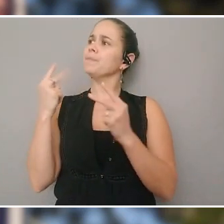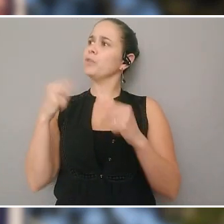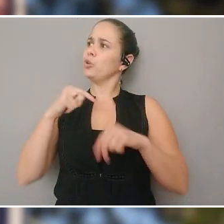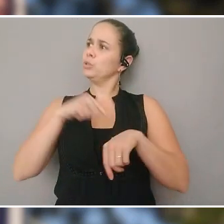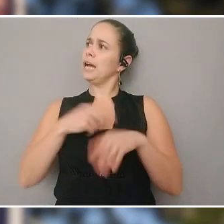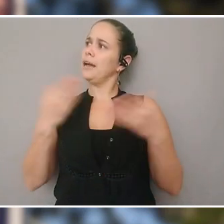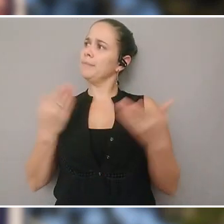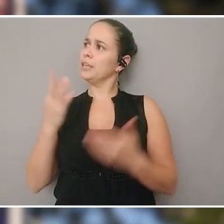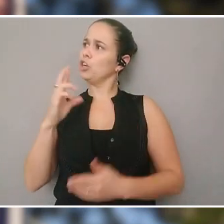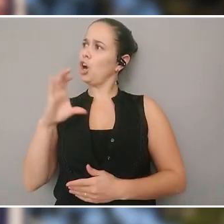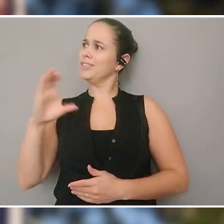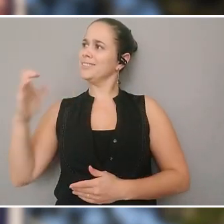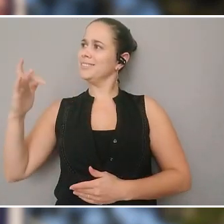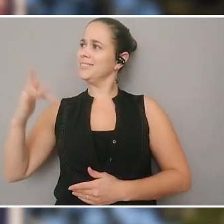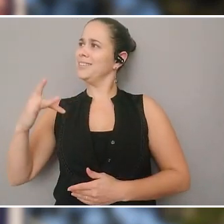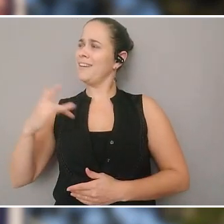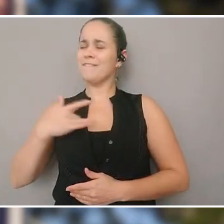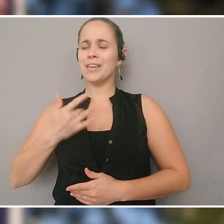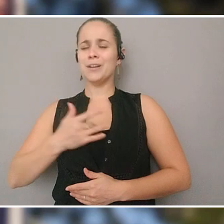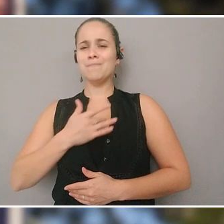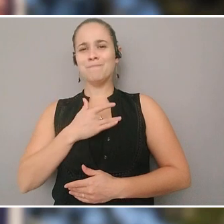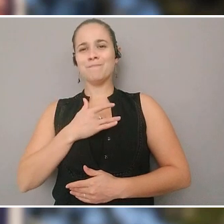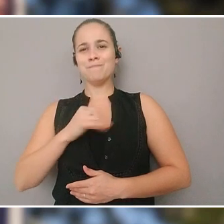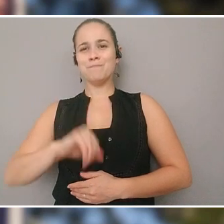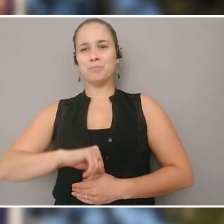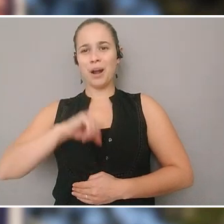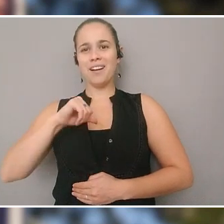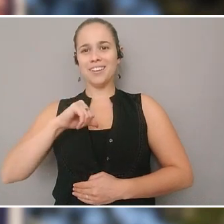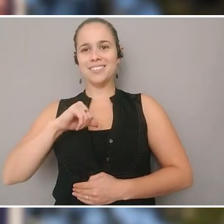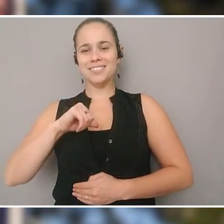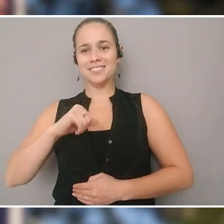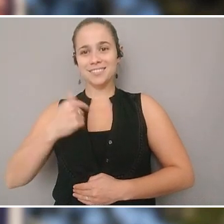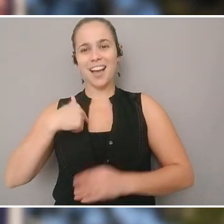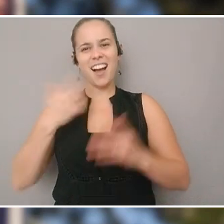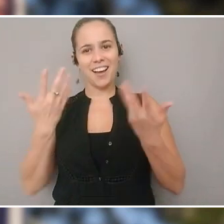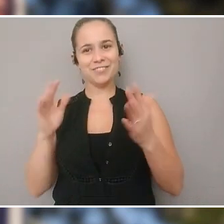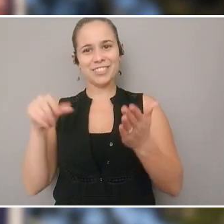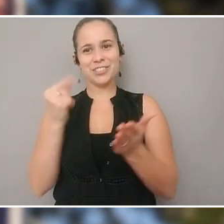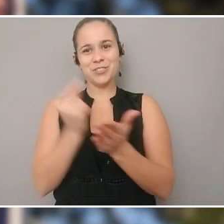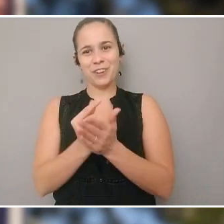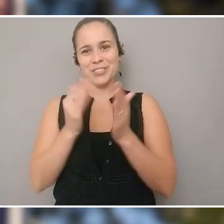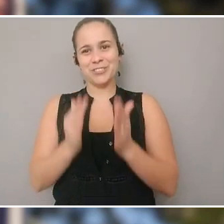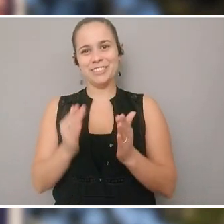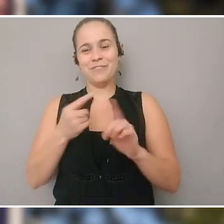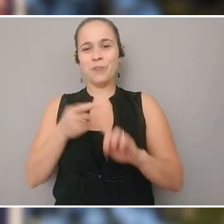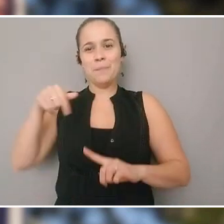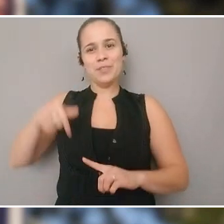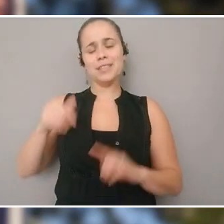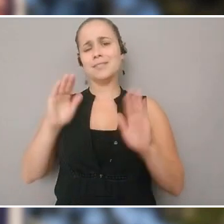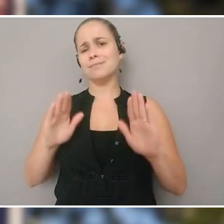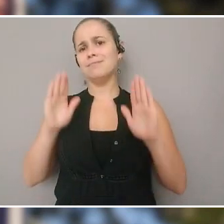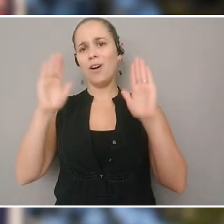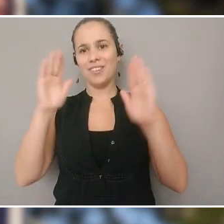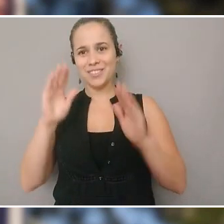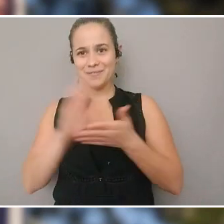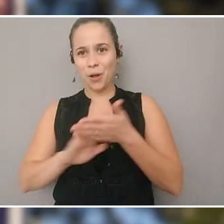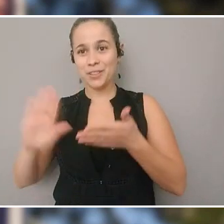sientan orgullo por el hecho de que son un